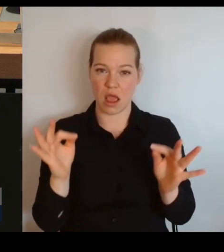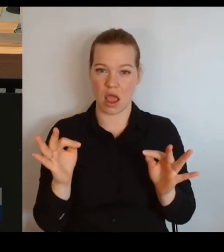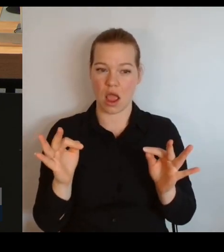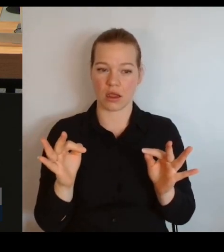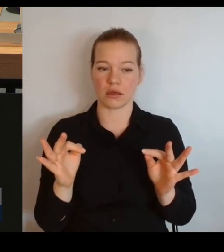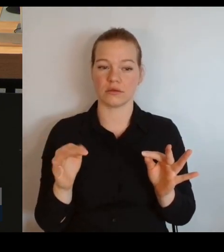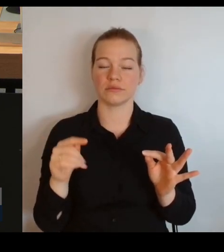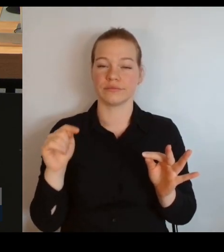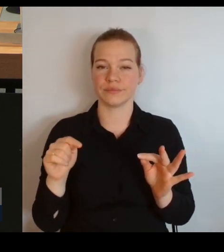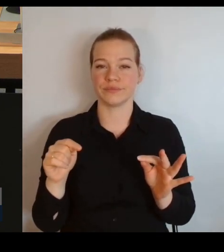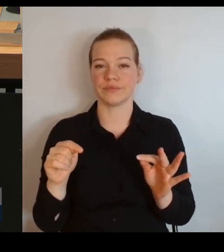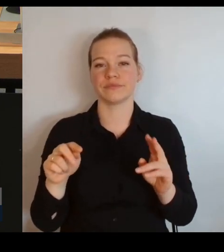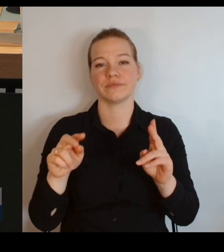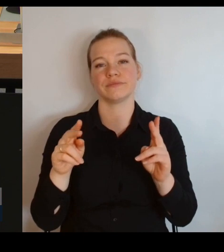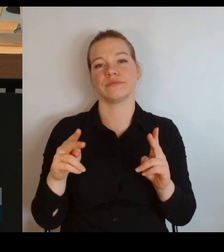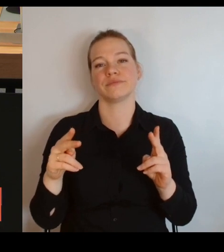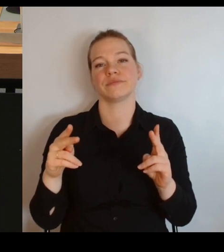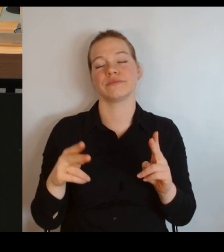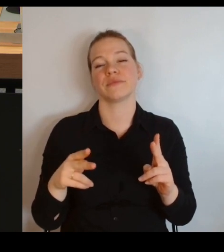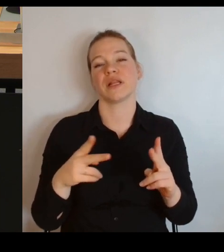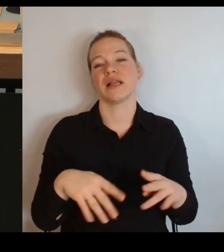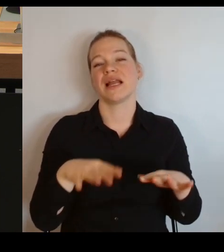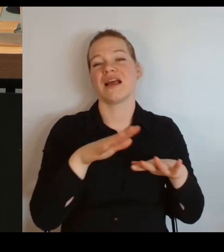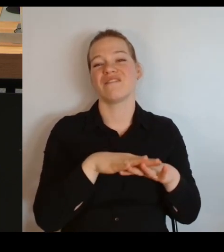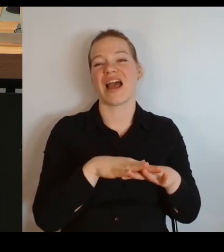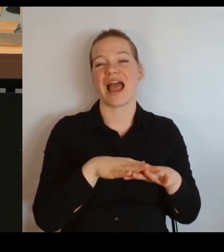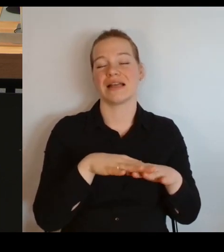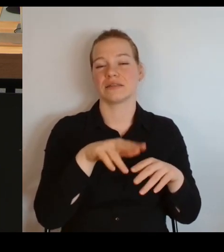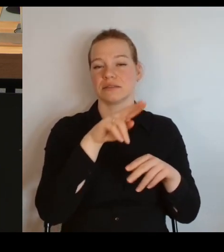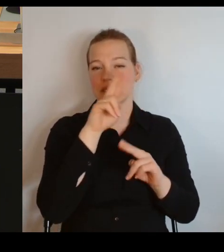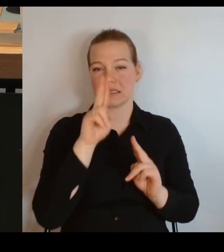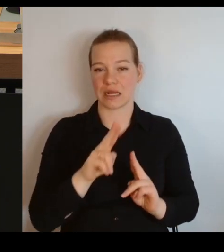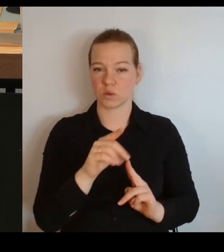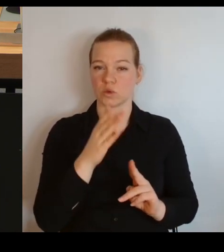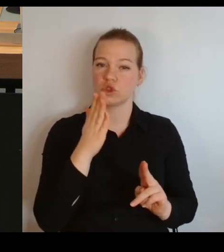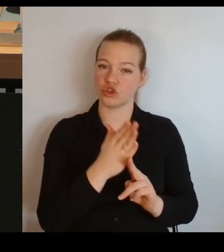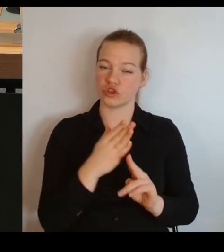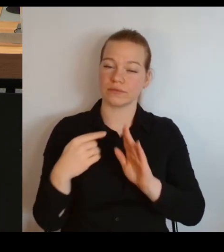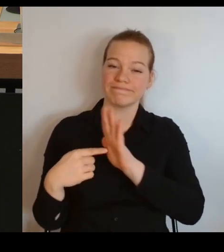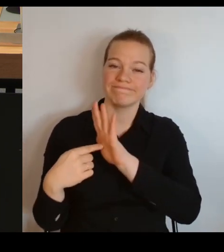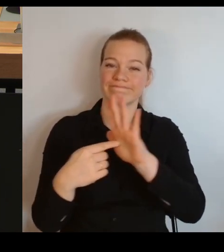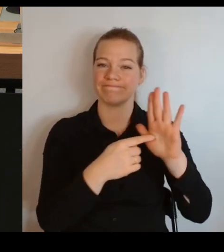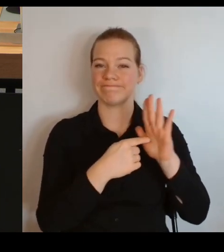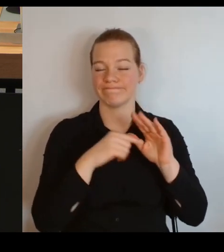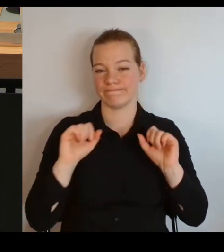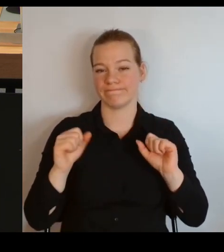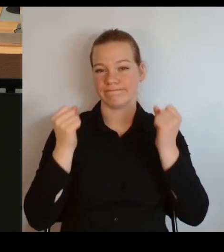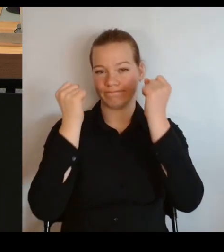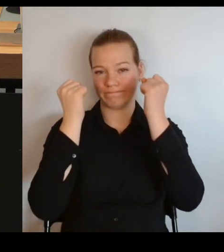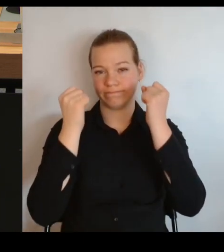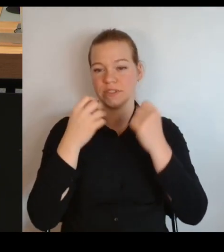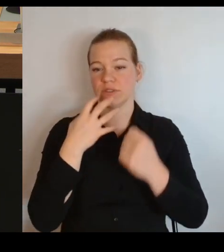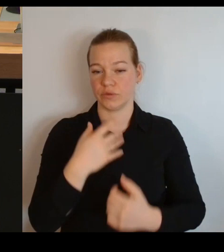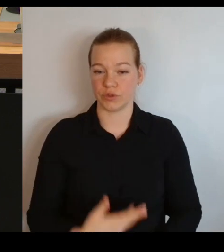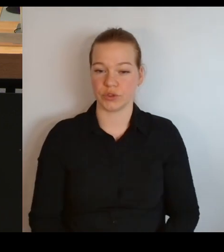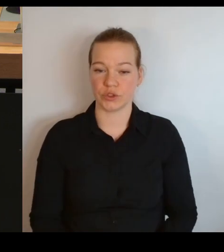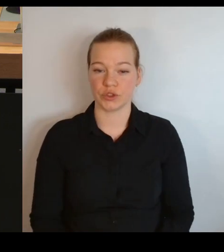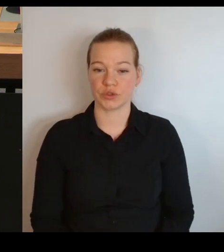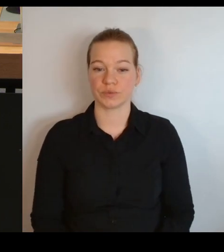mit unserem vorliegenden Antrag als Koalition mit weiteren Schritten Berlin für den Klimawandel stärken und klimaresilent neu aufzustellen.